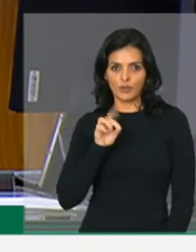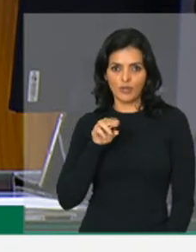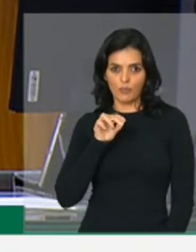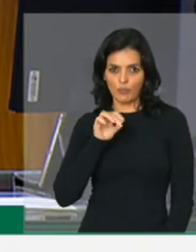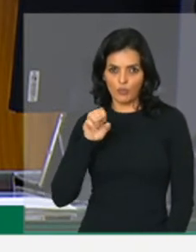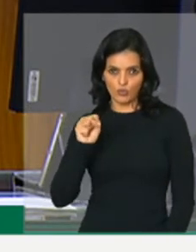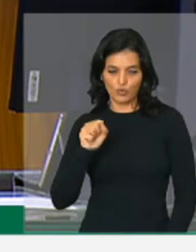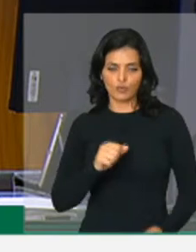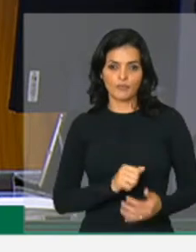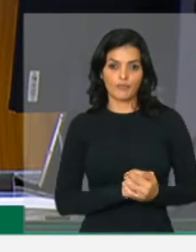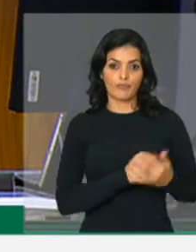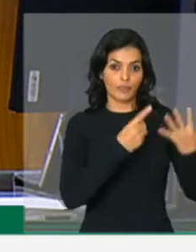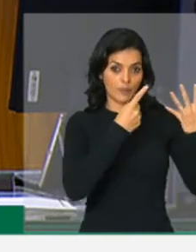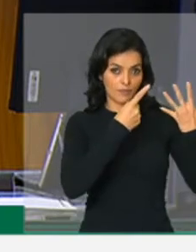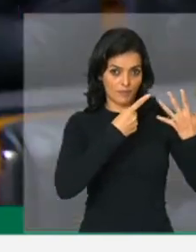É MERITÓRIA A PROPOSIÇÃO